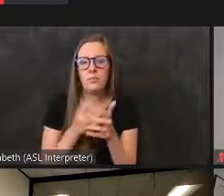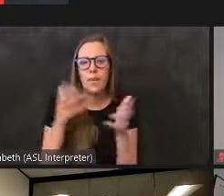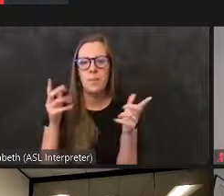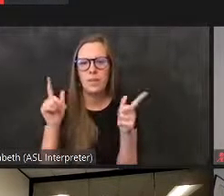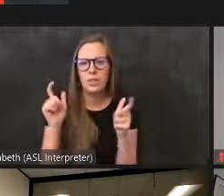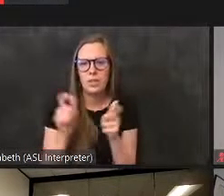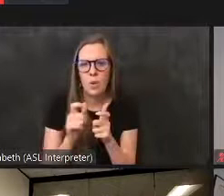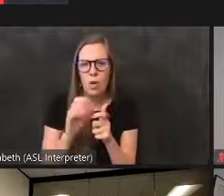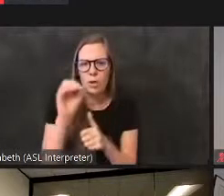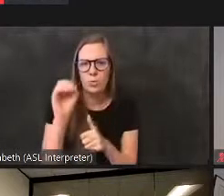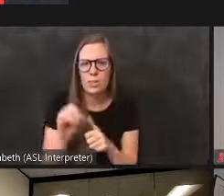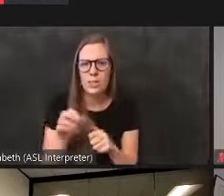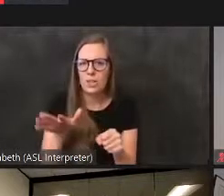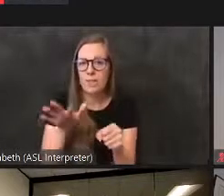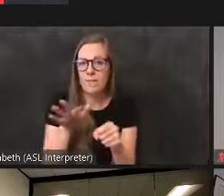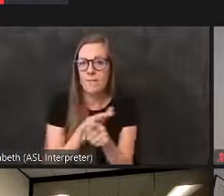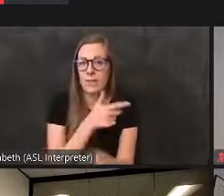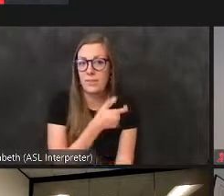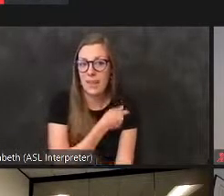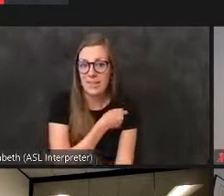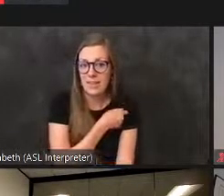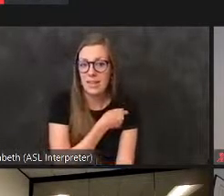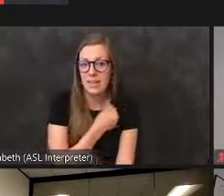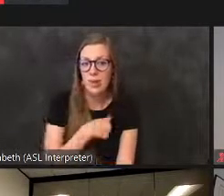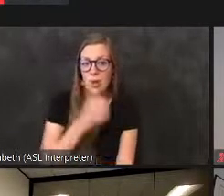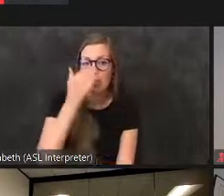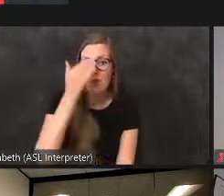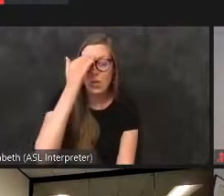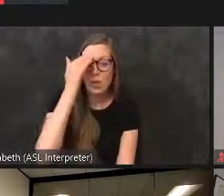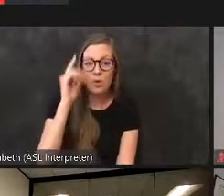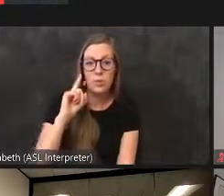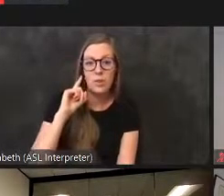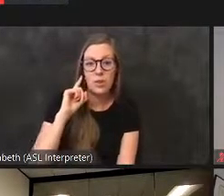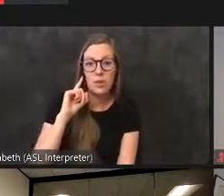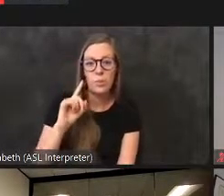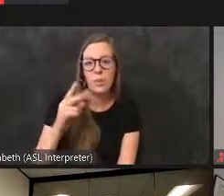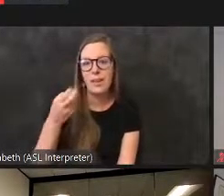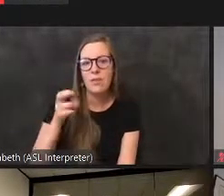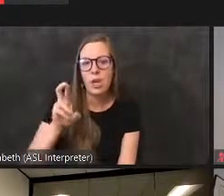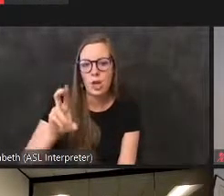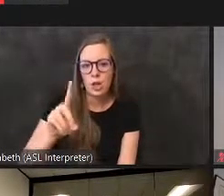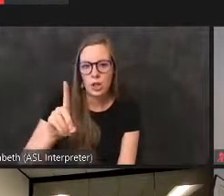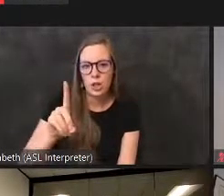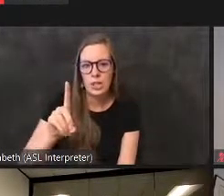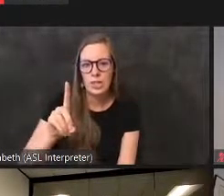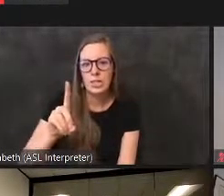un porcentaje más pequeño está completamente vacunada. Hemos salido de la comunidad de la